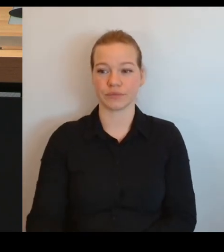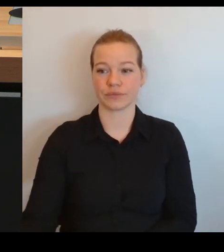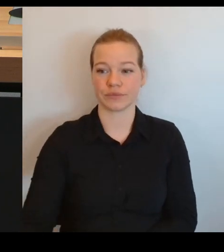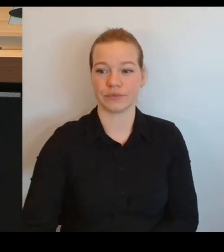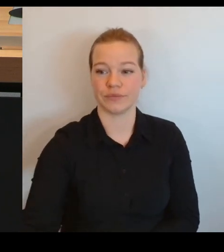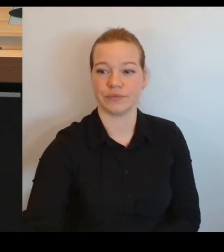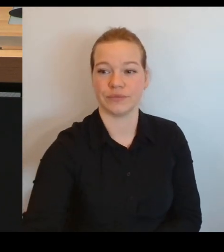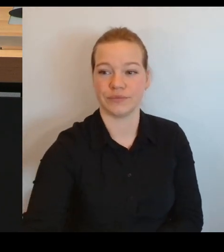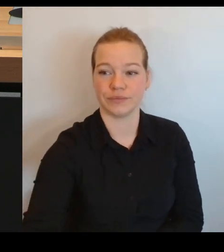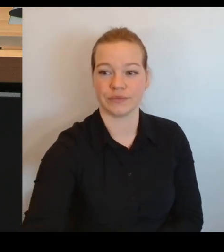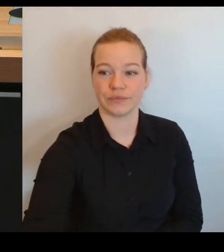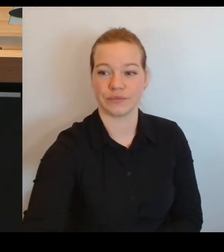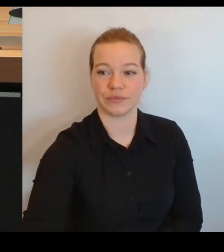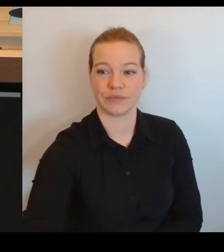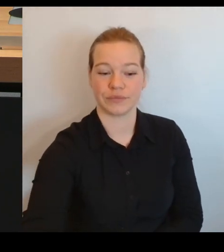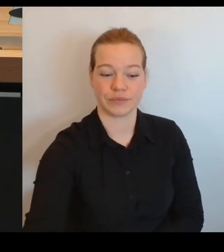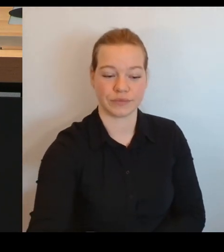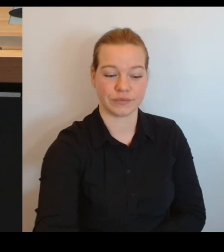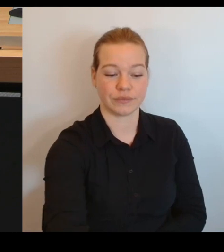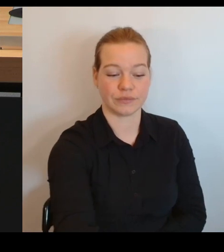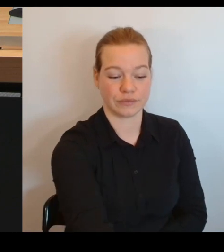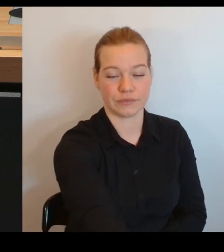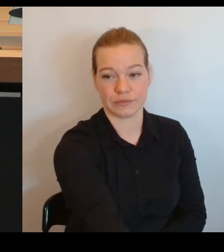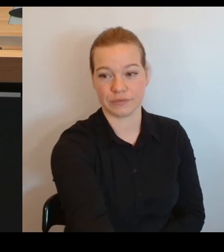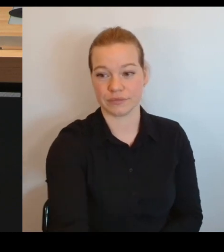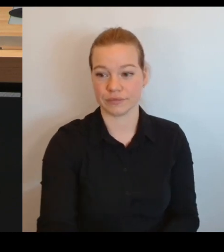Denn diese Situation stellt für die Pflegedienste ein